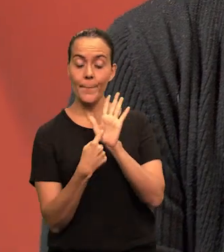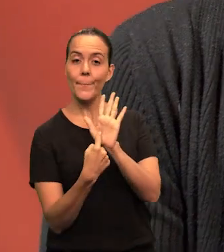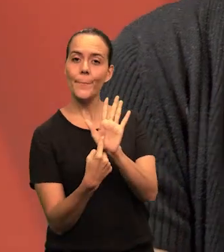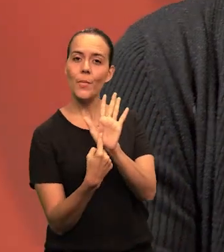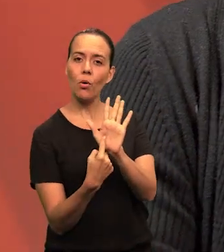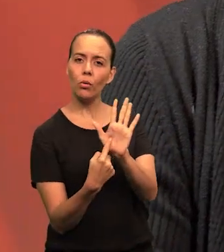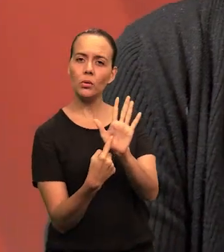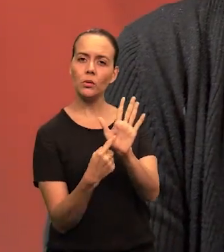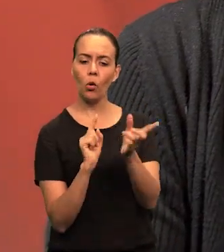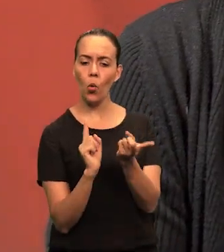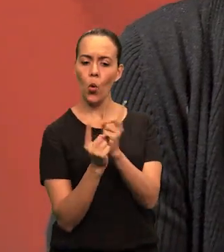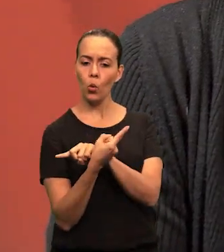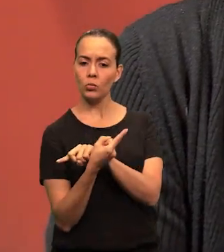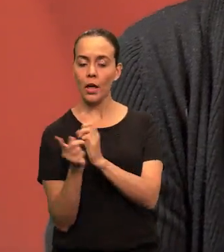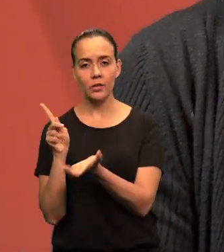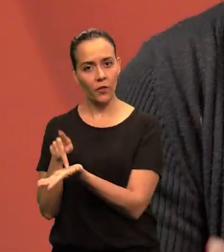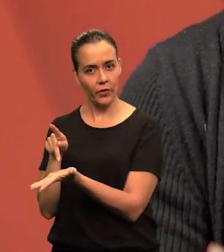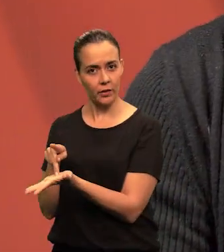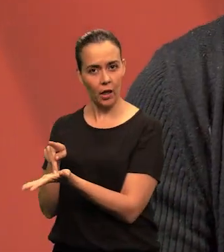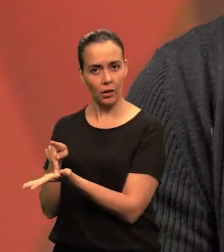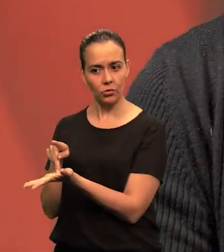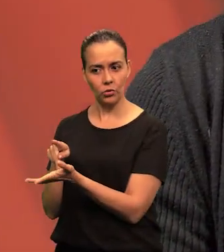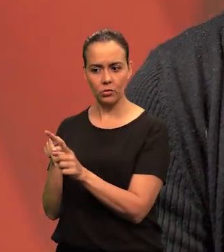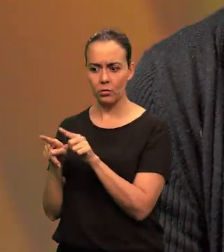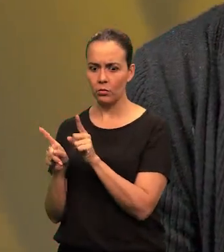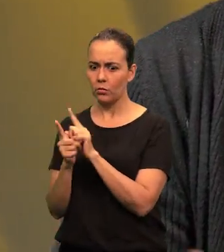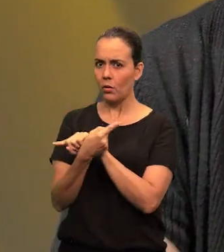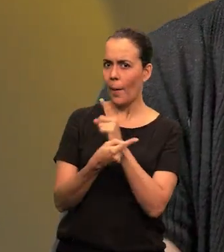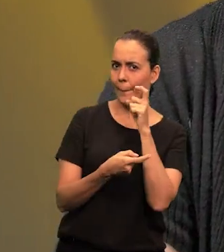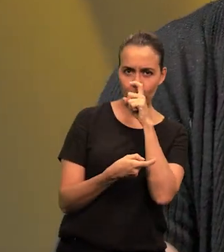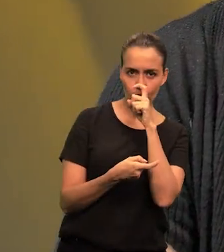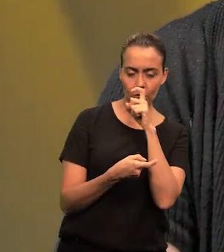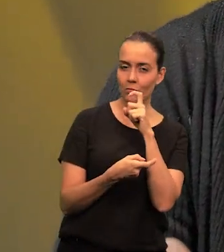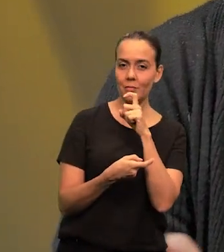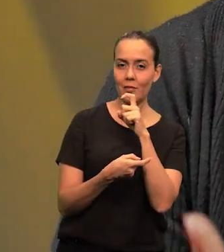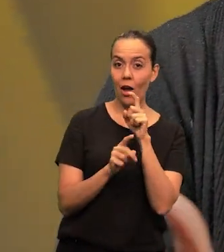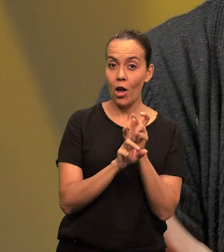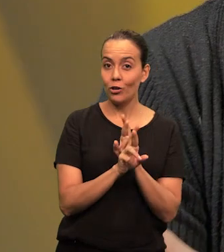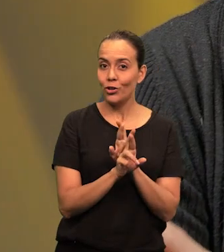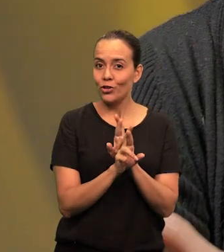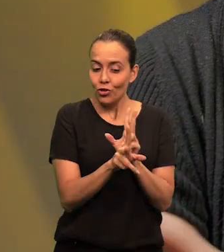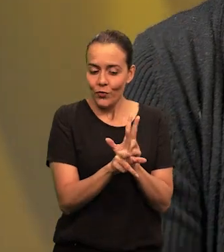A diferença, ao contrário da verdade. Então, o contrário da verdade não é mentira, é diferença.